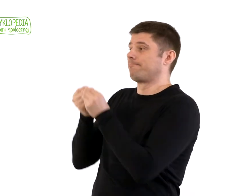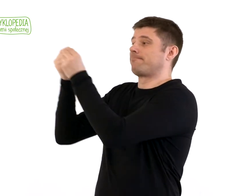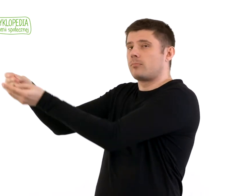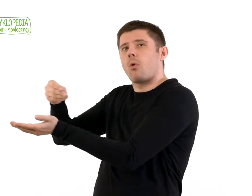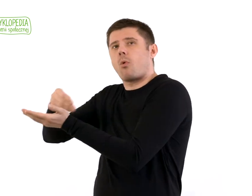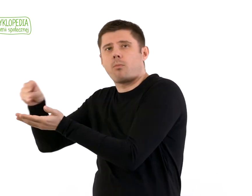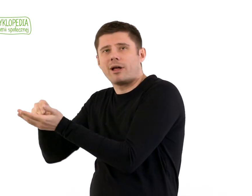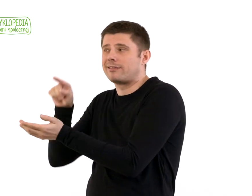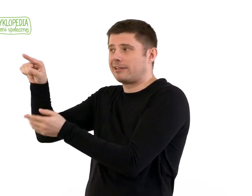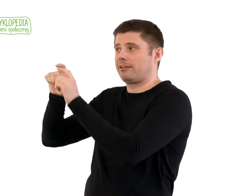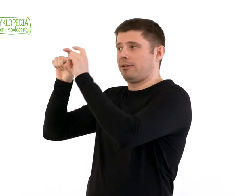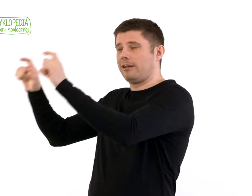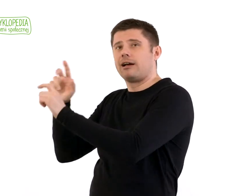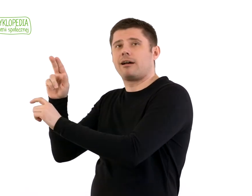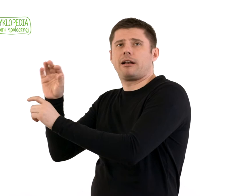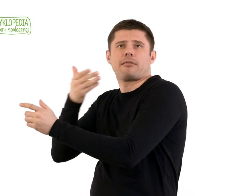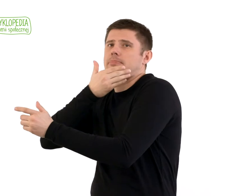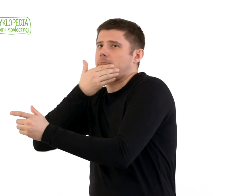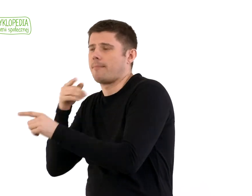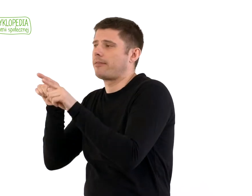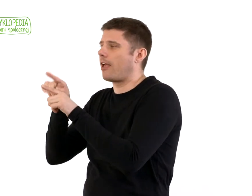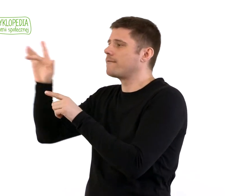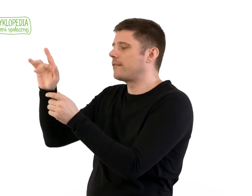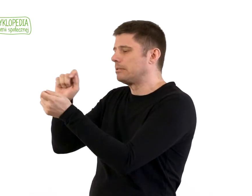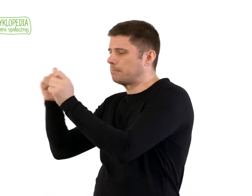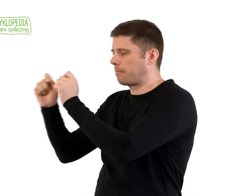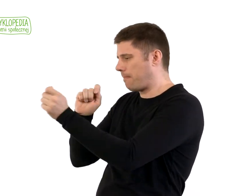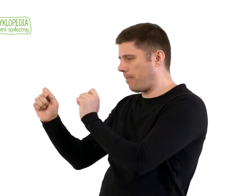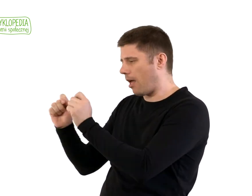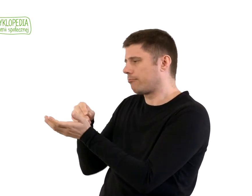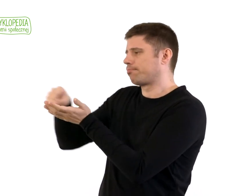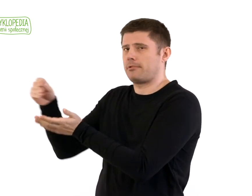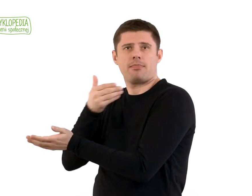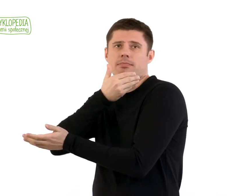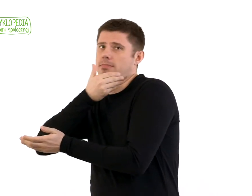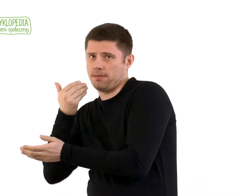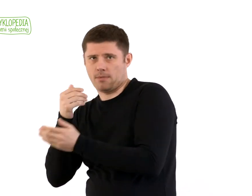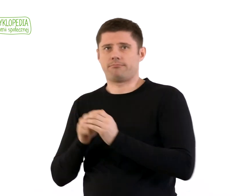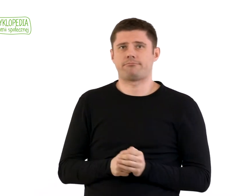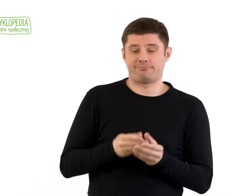Nie ma opłat za wpis spółdzielni do KRS oraz za dokonanie zmian we wpisie.